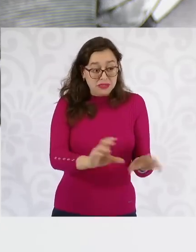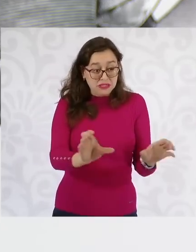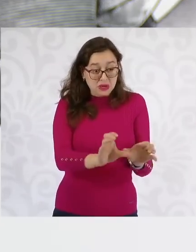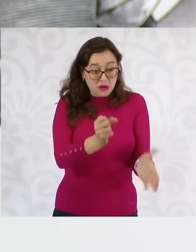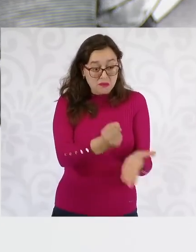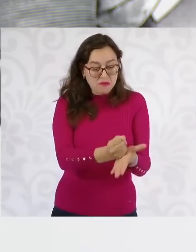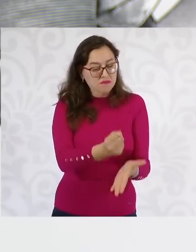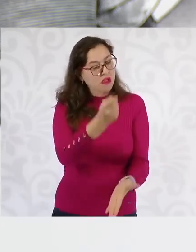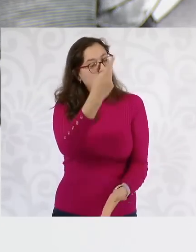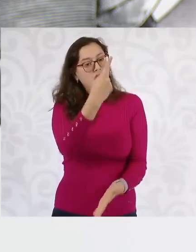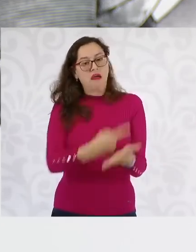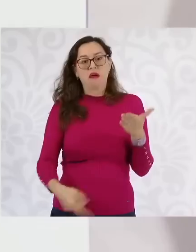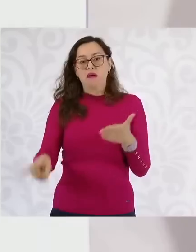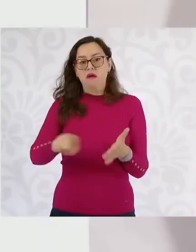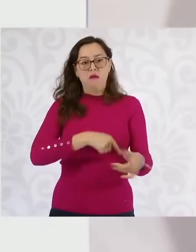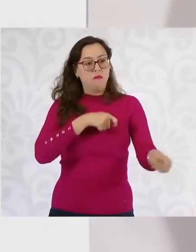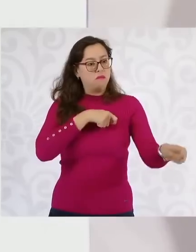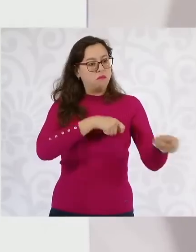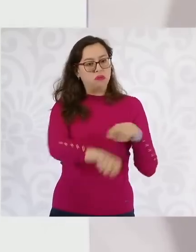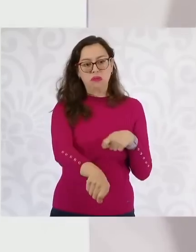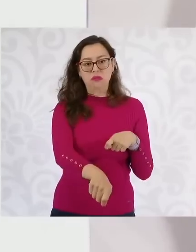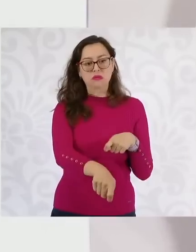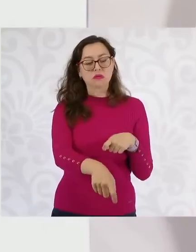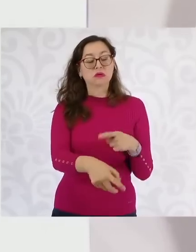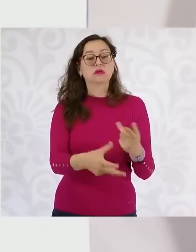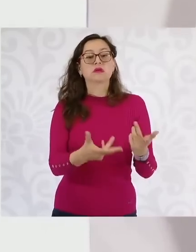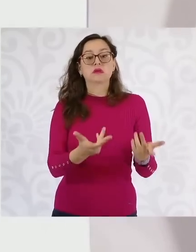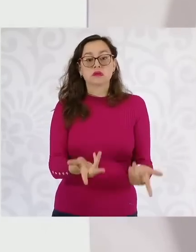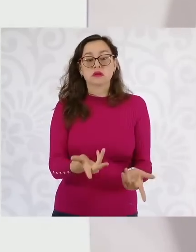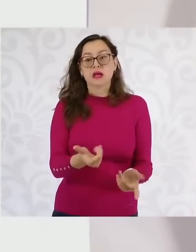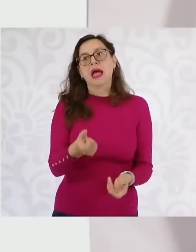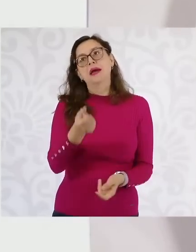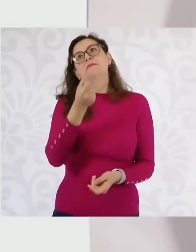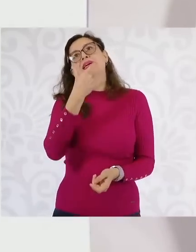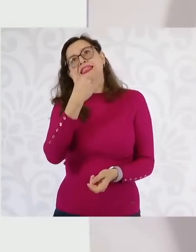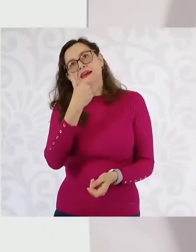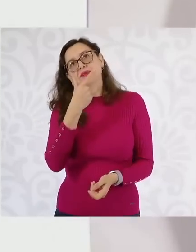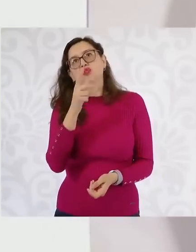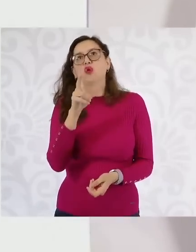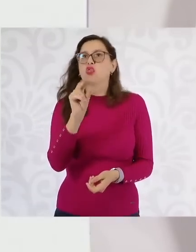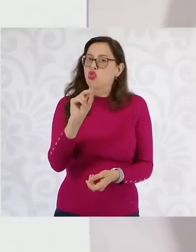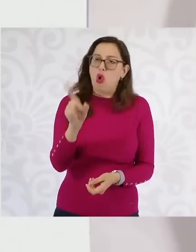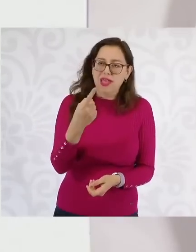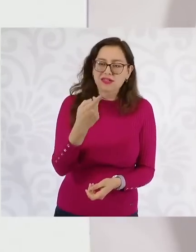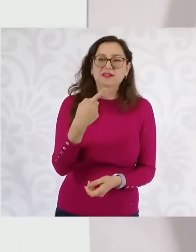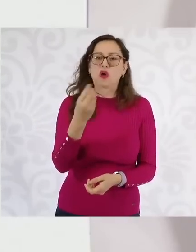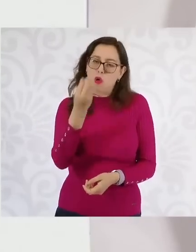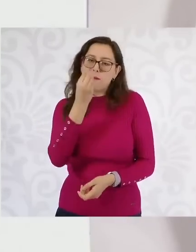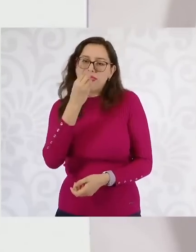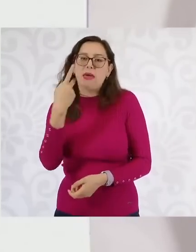medicamento y se siguen haciendo No medicamento sino alimentación y se siguen haciendo todas